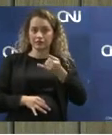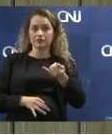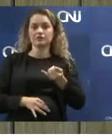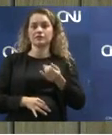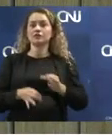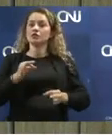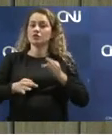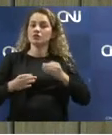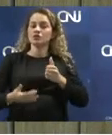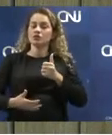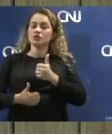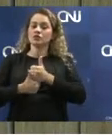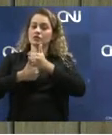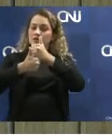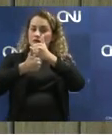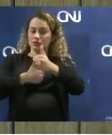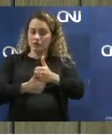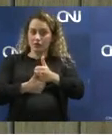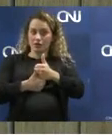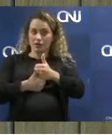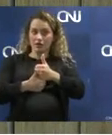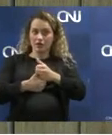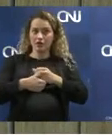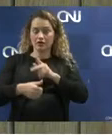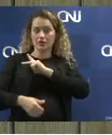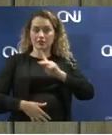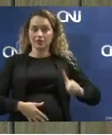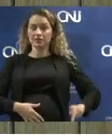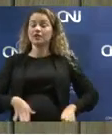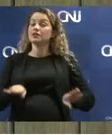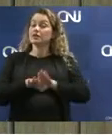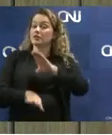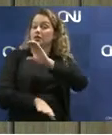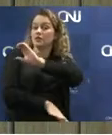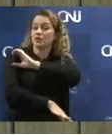do CNJ e coordenador do Grupo de Trabalho, com a finalidade